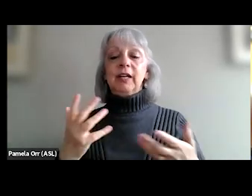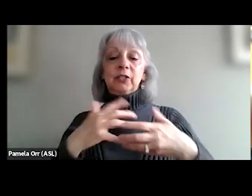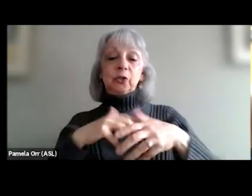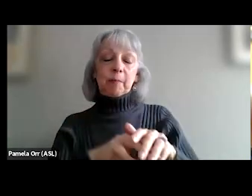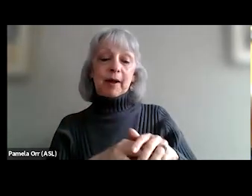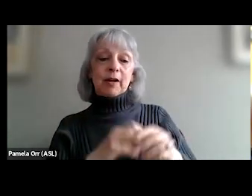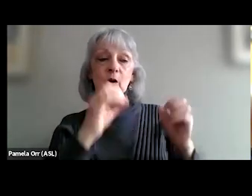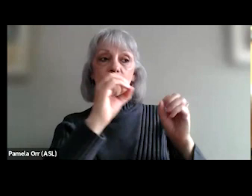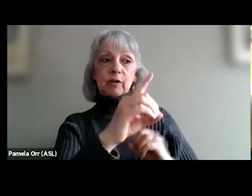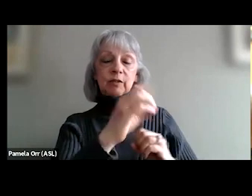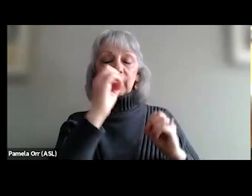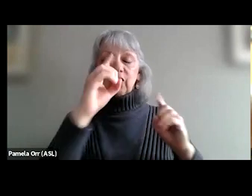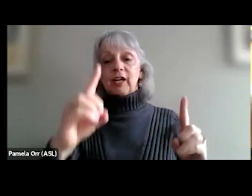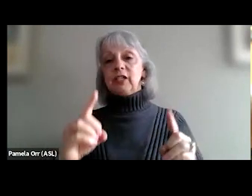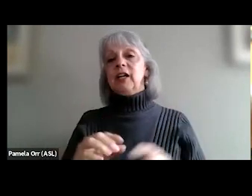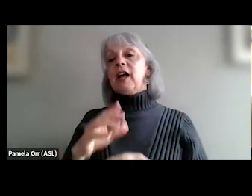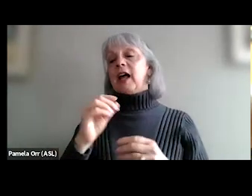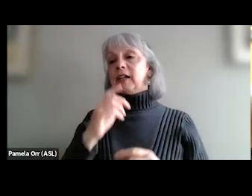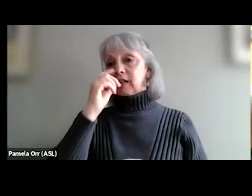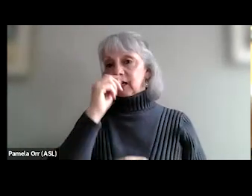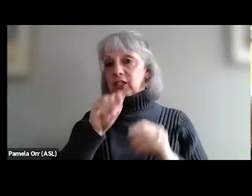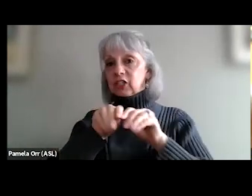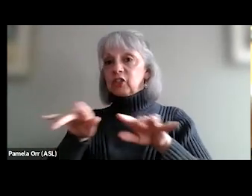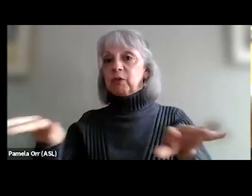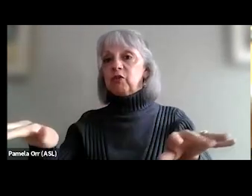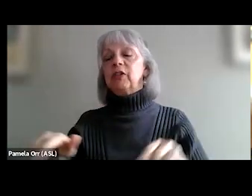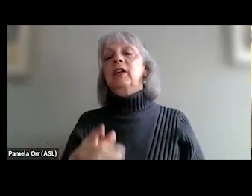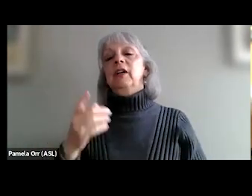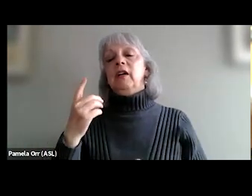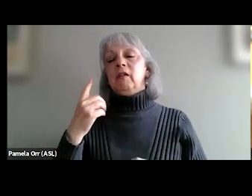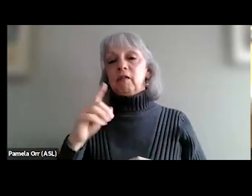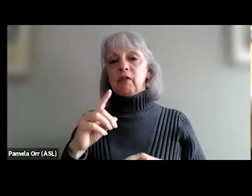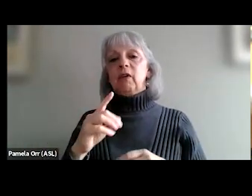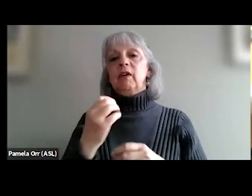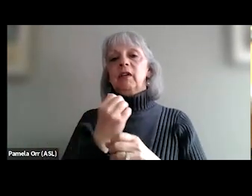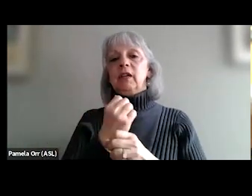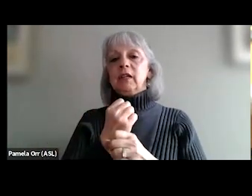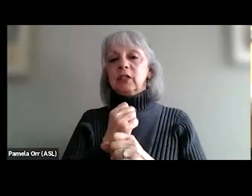con la distribución de naloxona y evaluar los determinantes sociales de la salud.